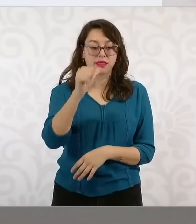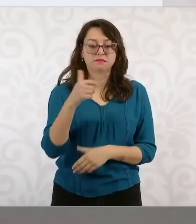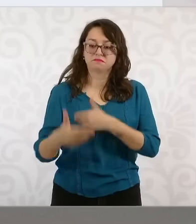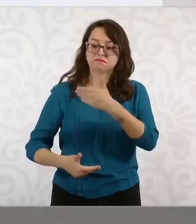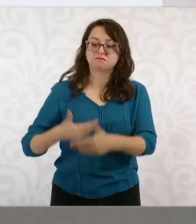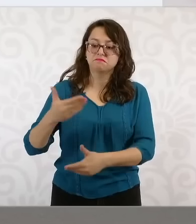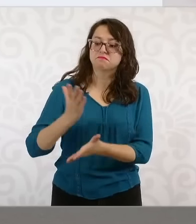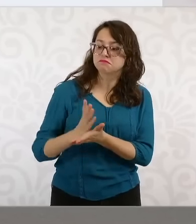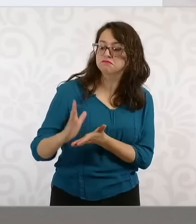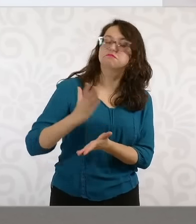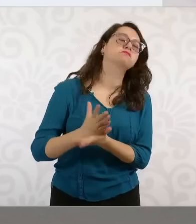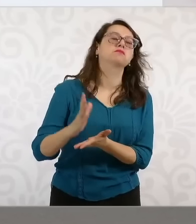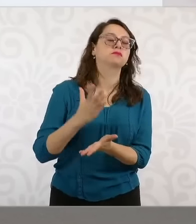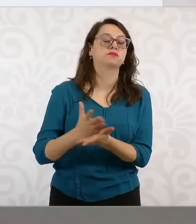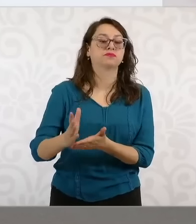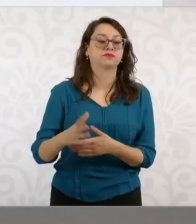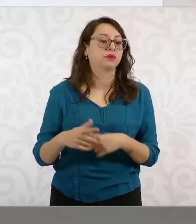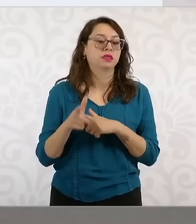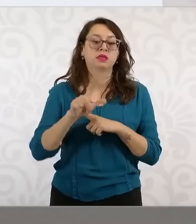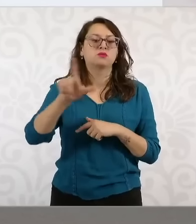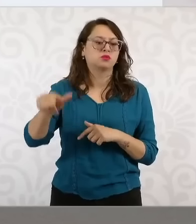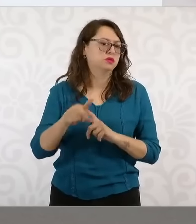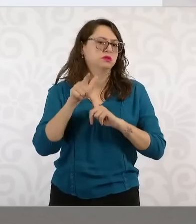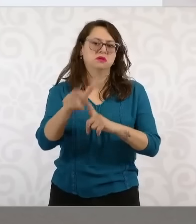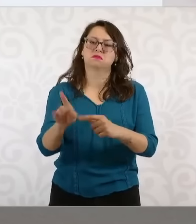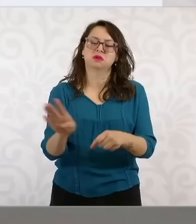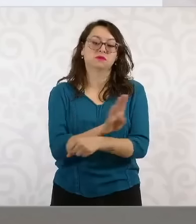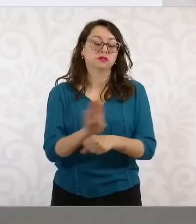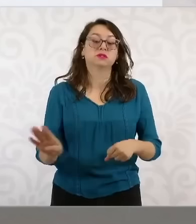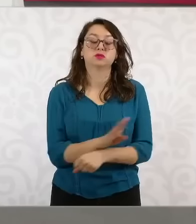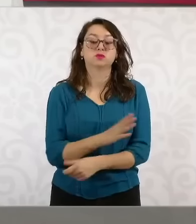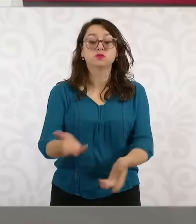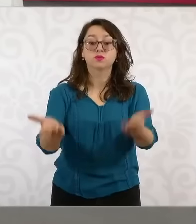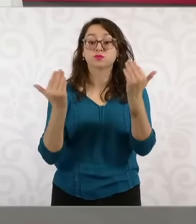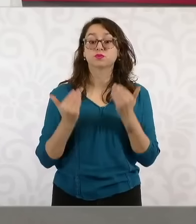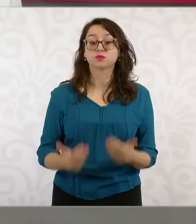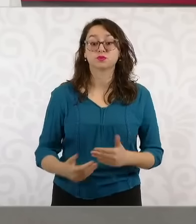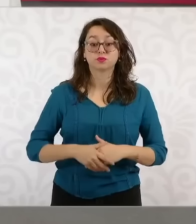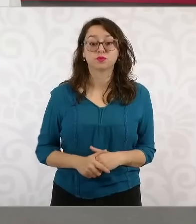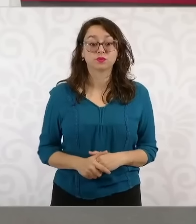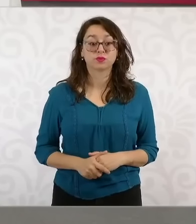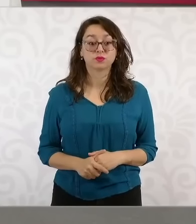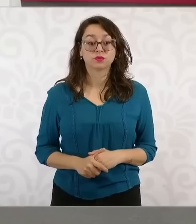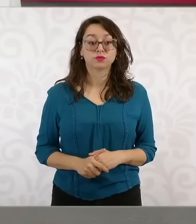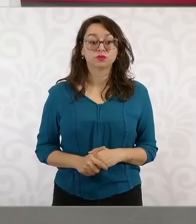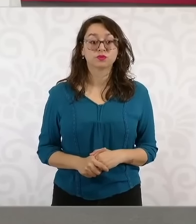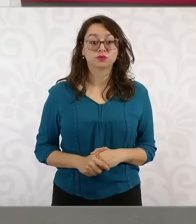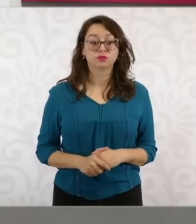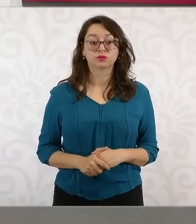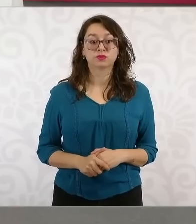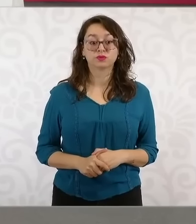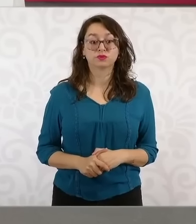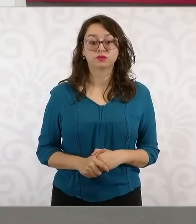y podrán tener los beneficios antes mencionados. Si seguimos, por favor. Es muy importante que